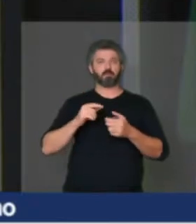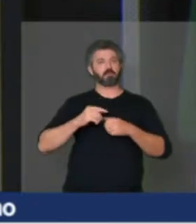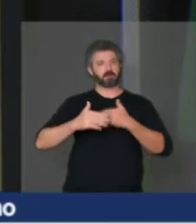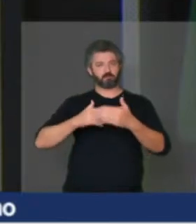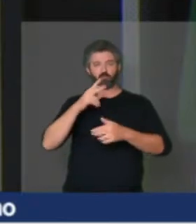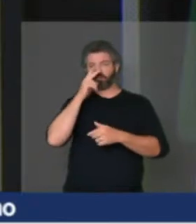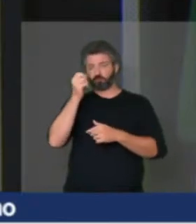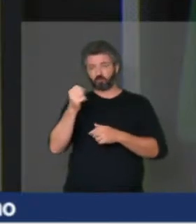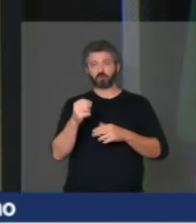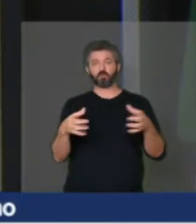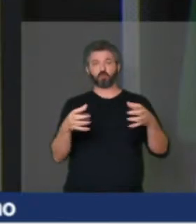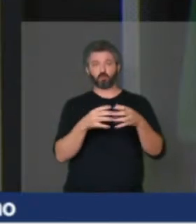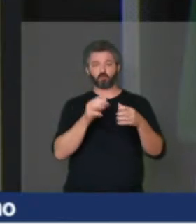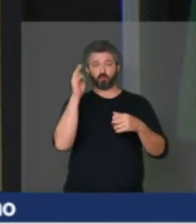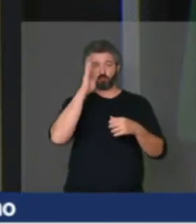BRASILEIRA NA OLIMPÍADA FOI A MELHOR... PERFORMANCE DO NOSSO